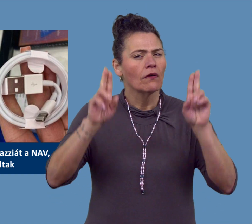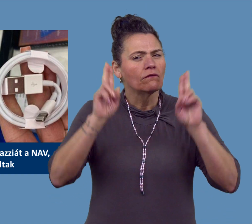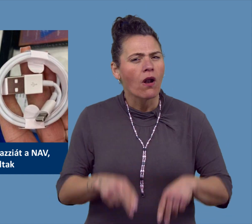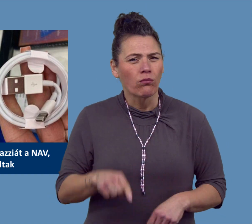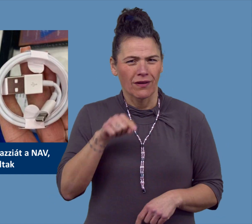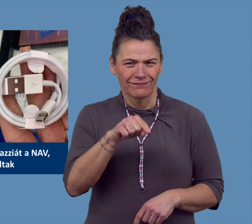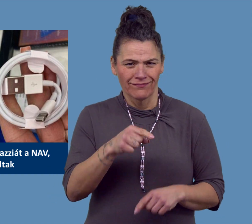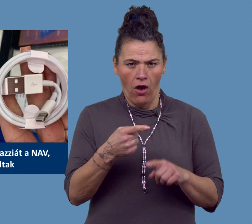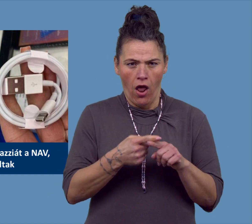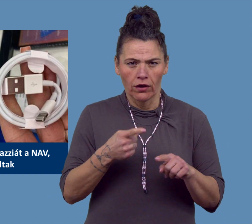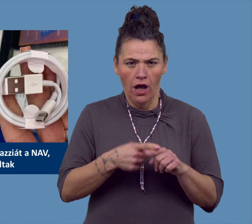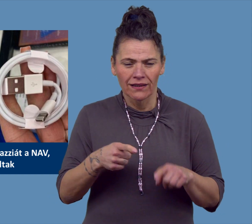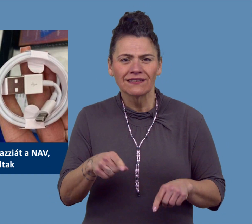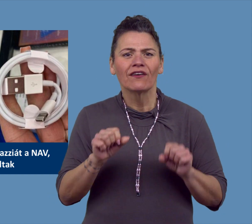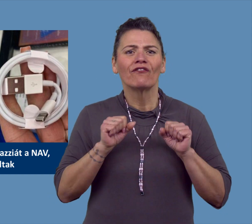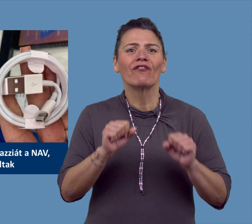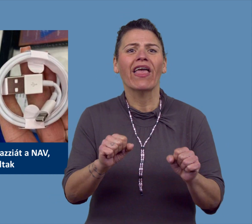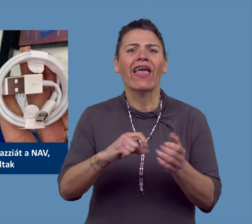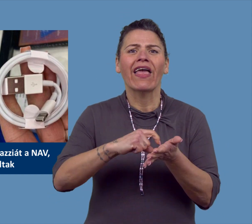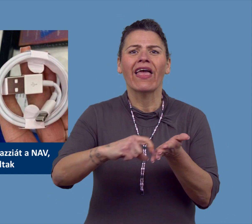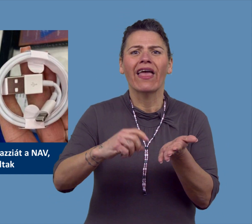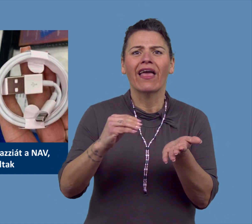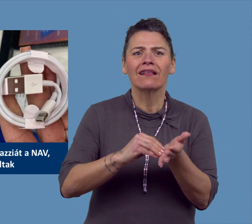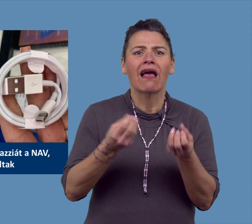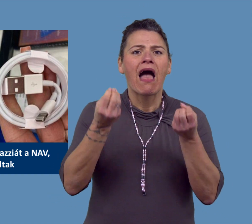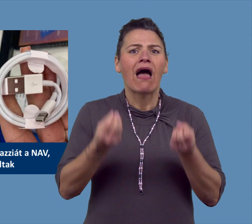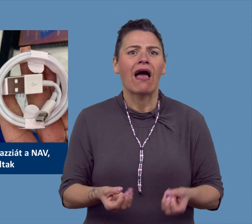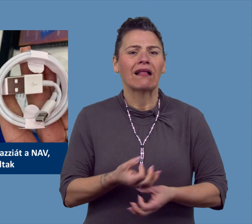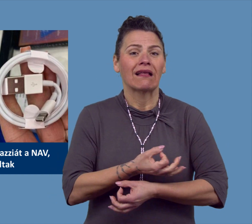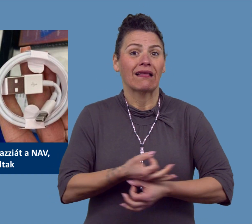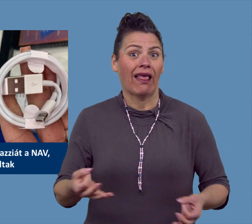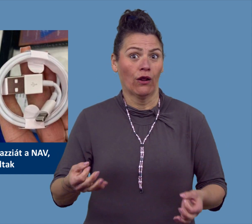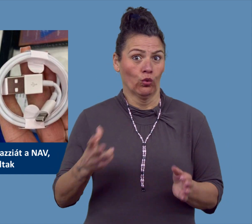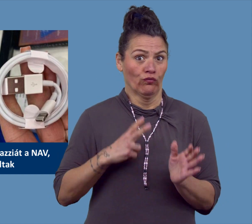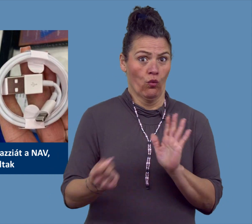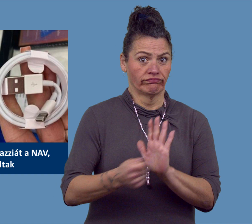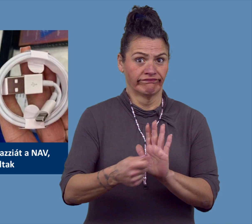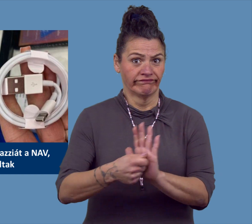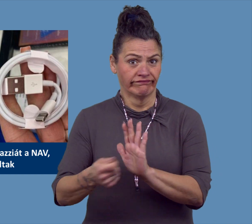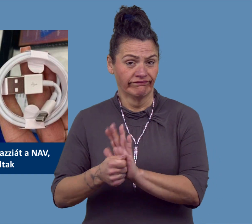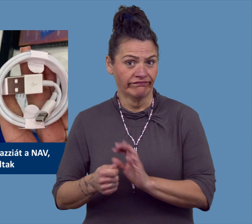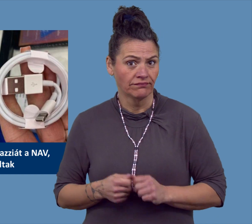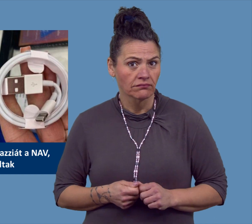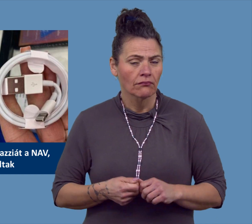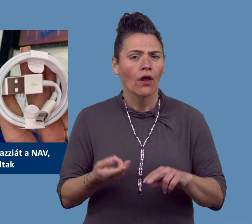Az alkatrészek a védjegy tulajdonosának engedélye nélkül hozták azokat forgalomba.